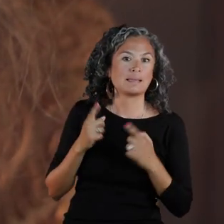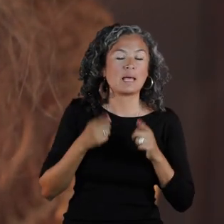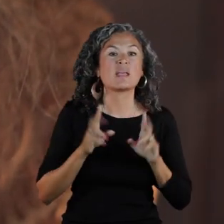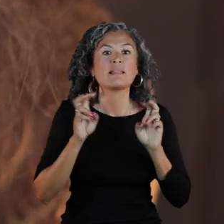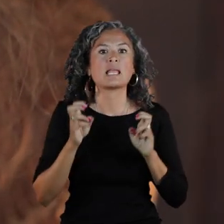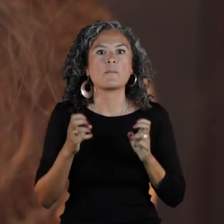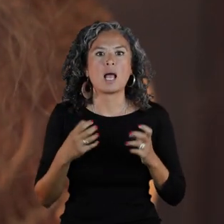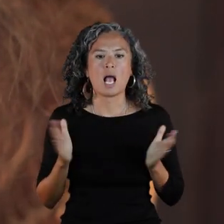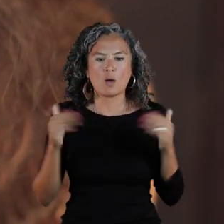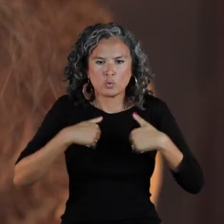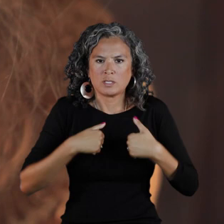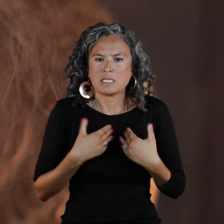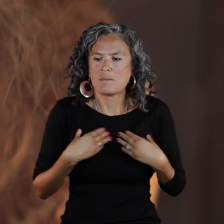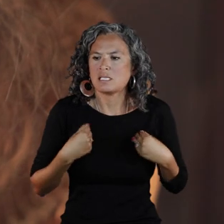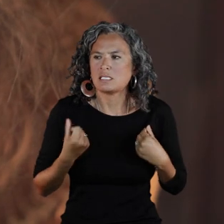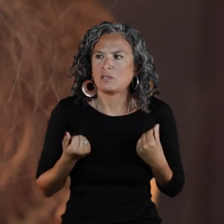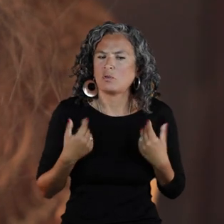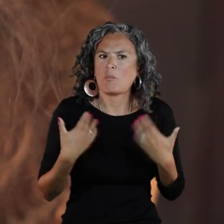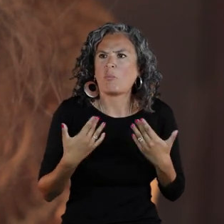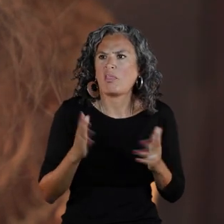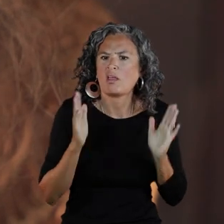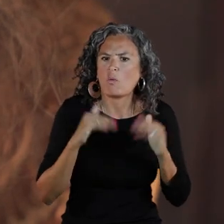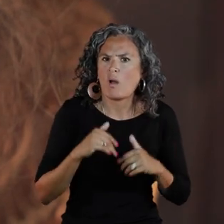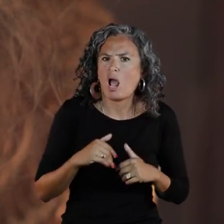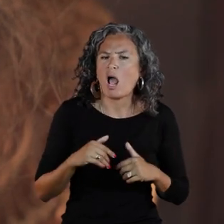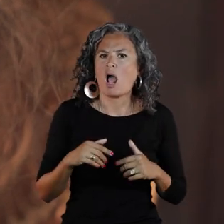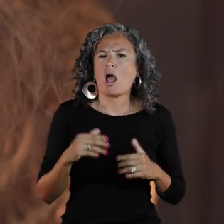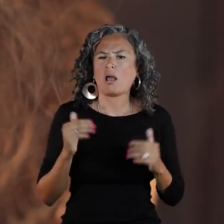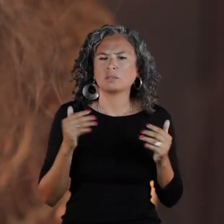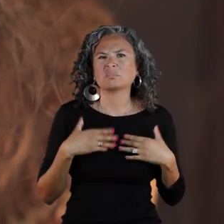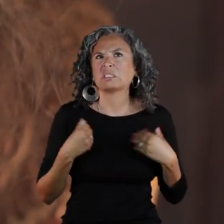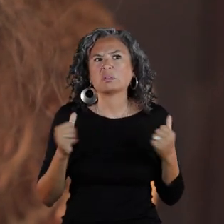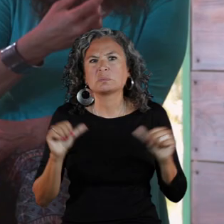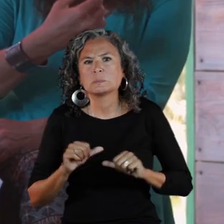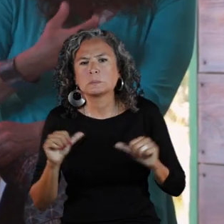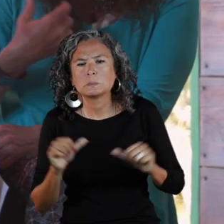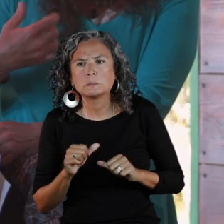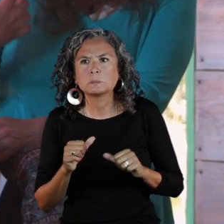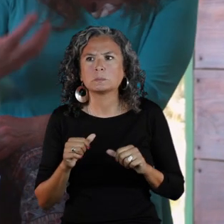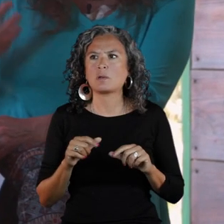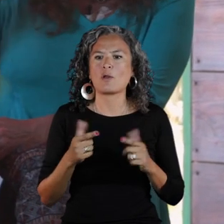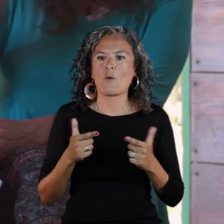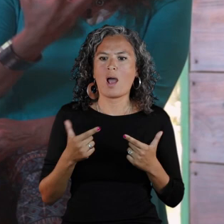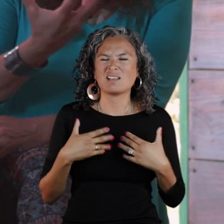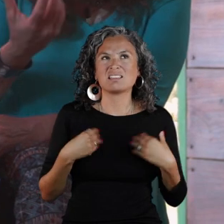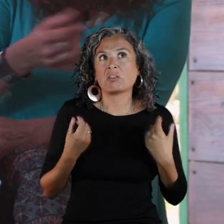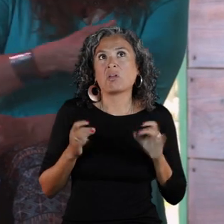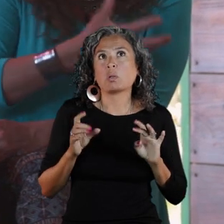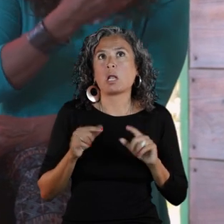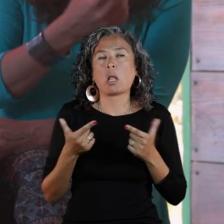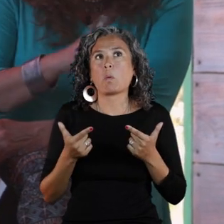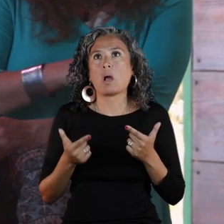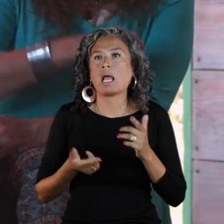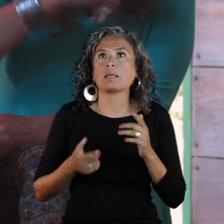El tema de la autoestima es también importante: no sentirse capaz, no autorizarse a bailar,